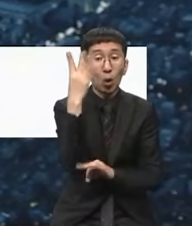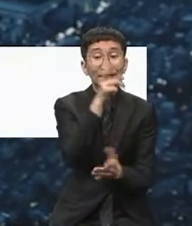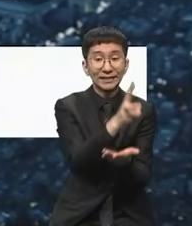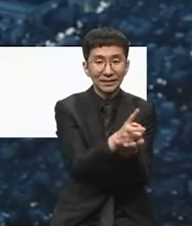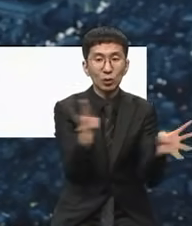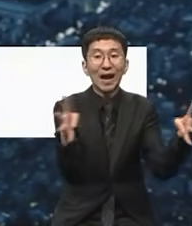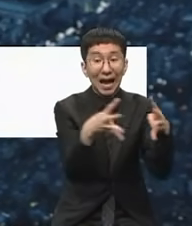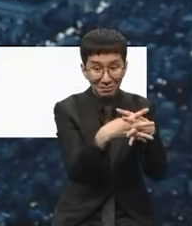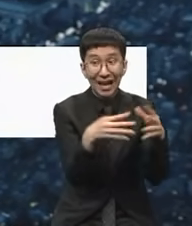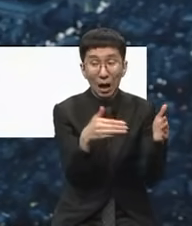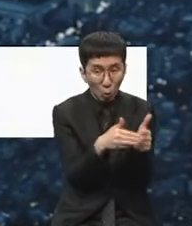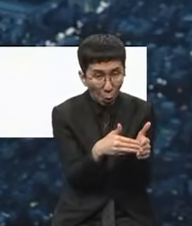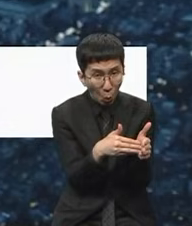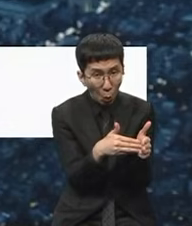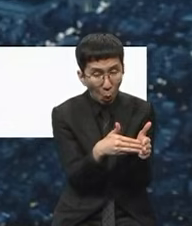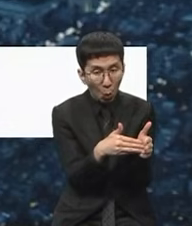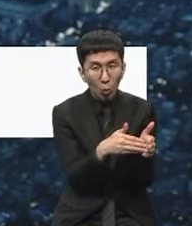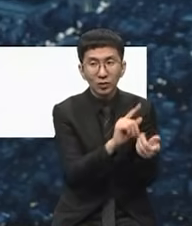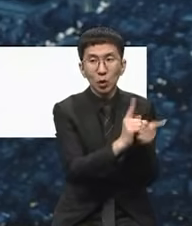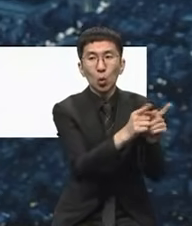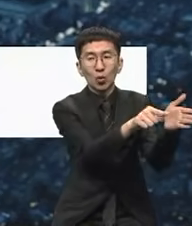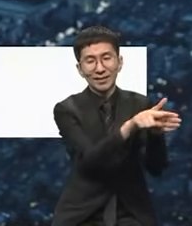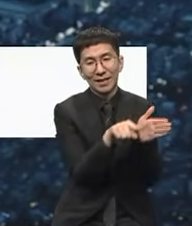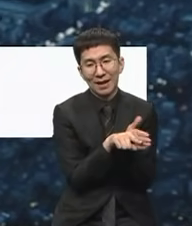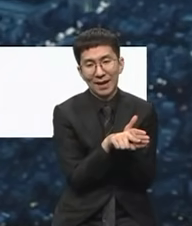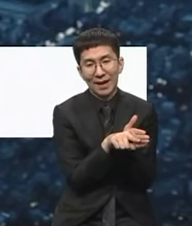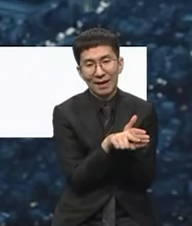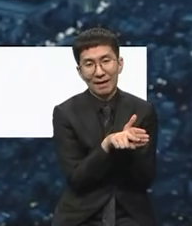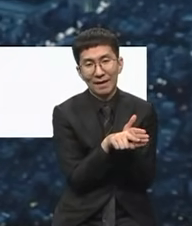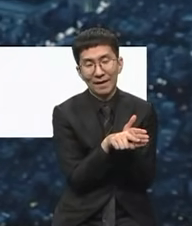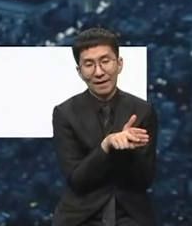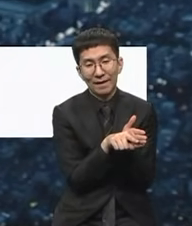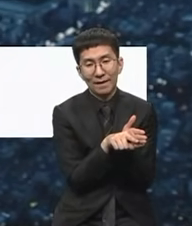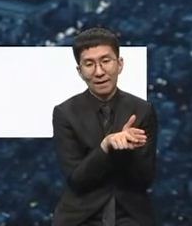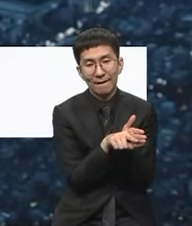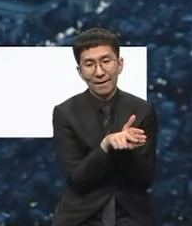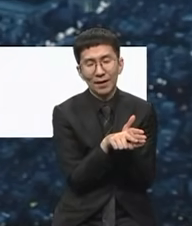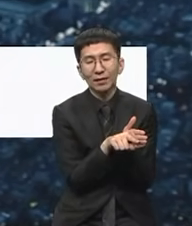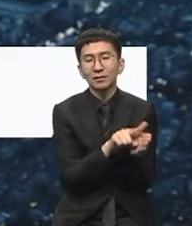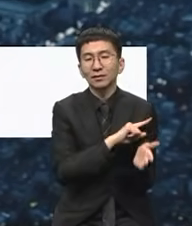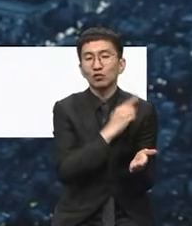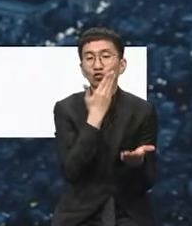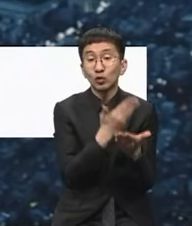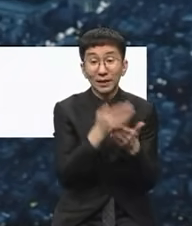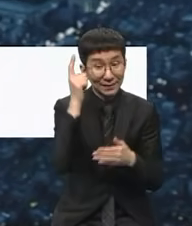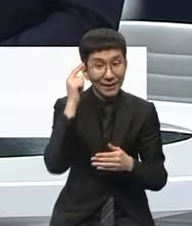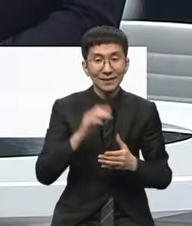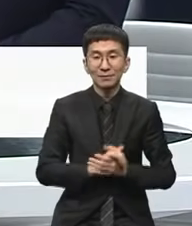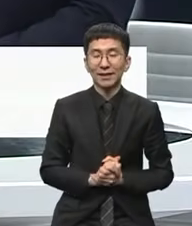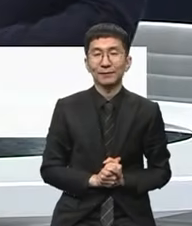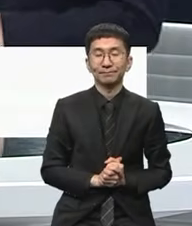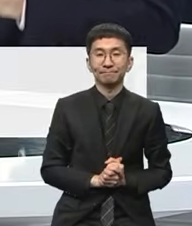서로 그렇게 신뢰를 갖는 것, 이게 매우 지금은 중요하다고 생각했습니다. (앵커) 앞으로 정치인 이낙연이